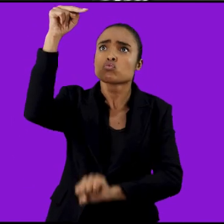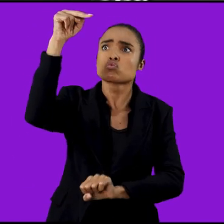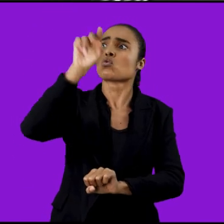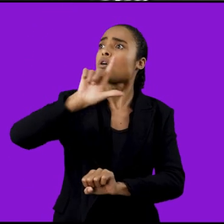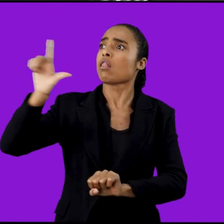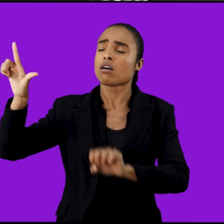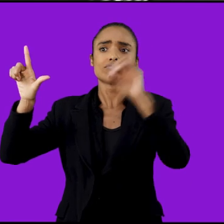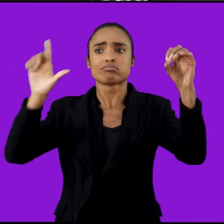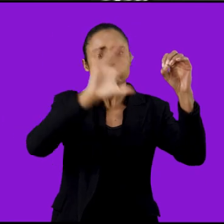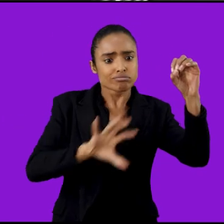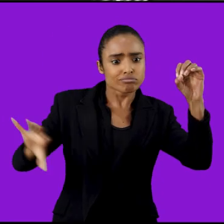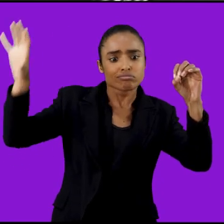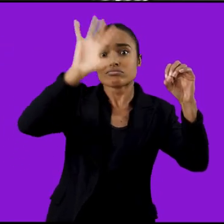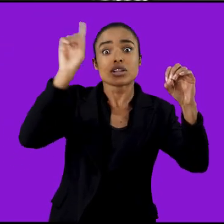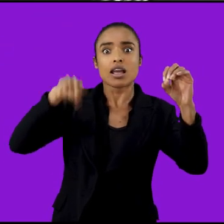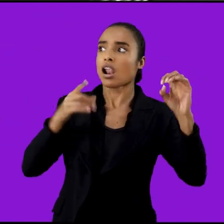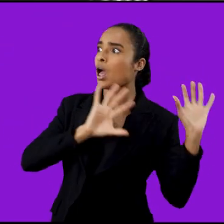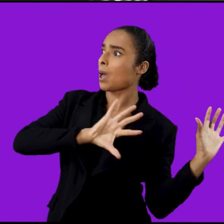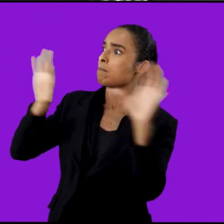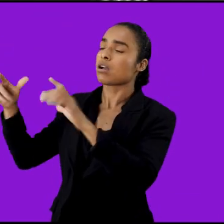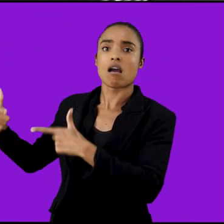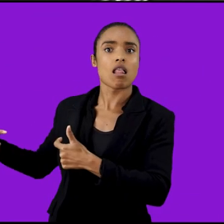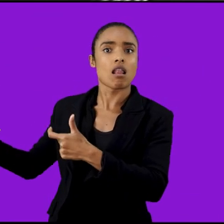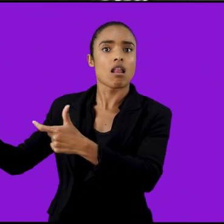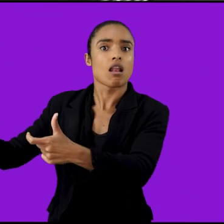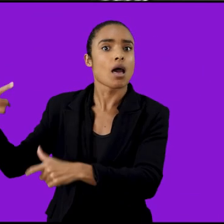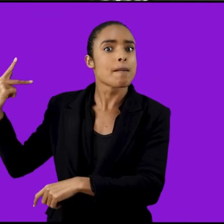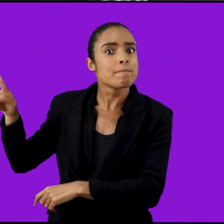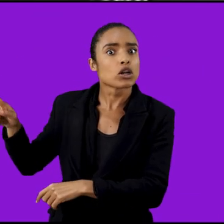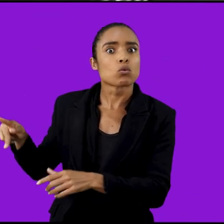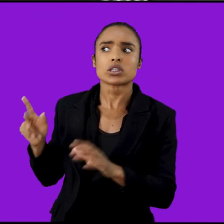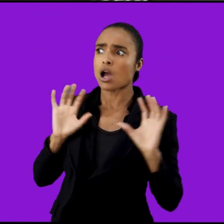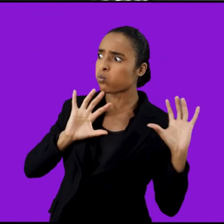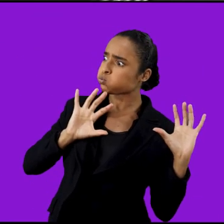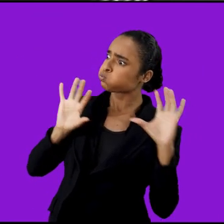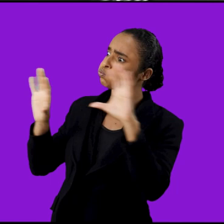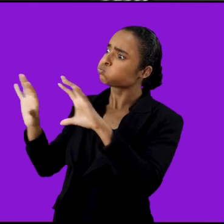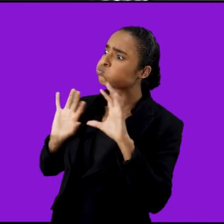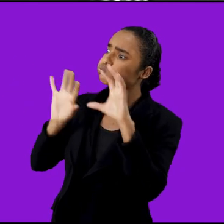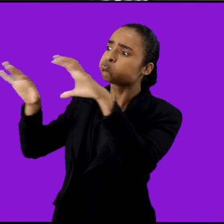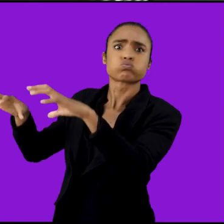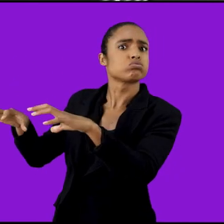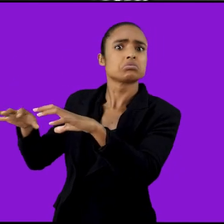do nordeste. É no momento que eles vão lutar na Guerra do Paraguai. E aí cê vê que tem